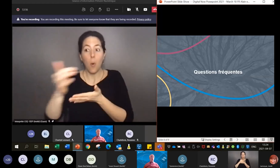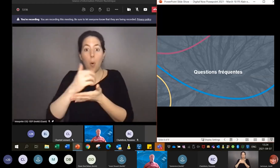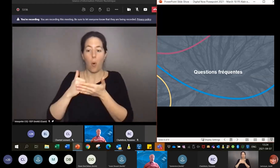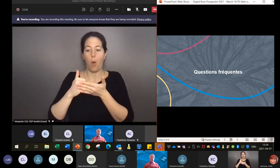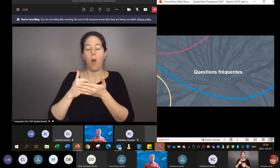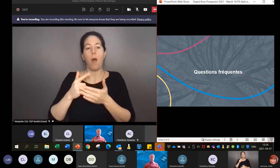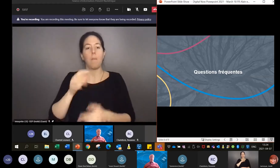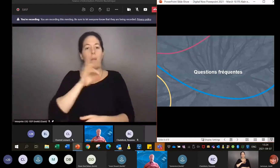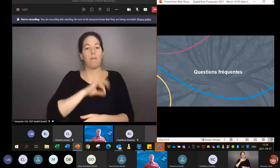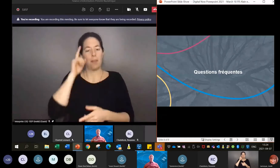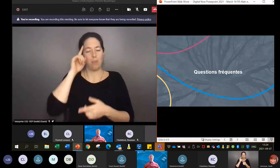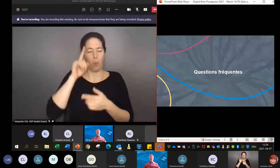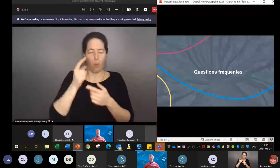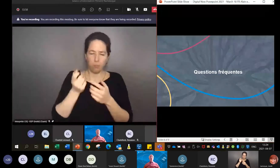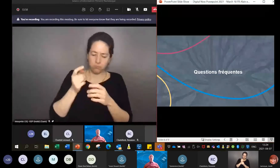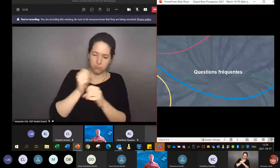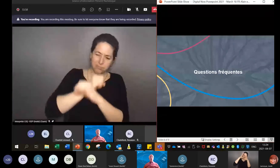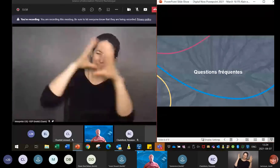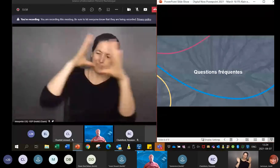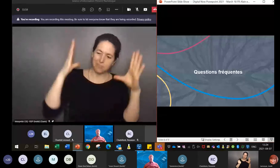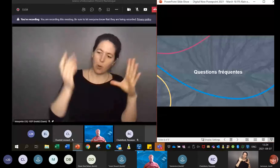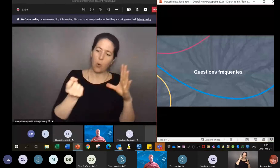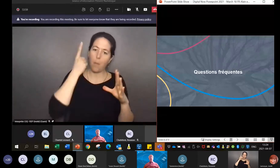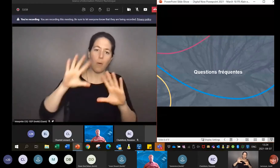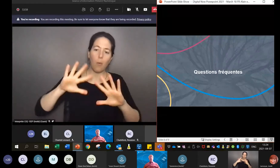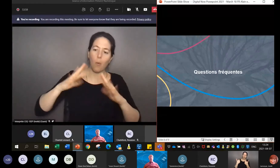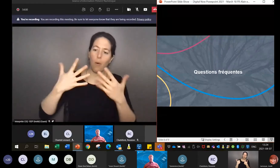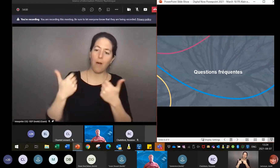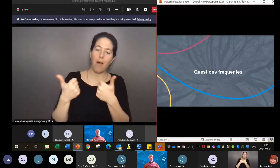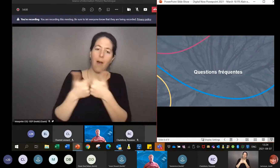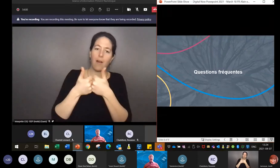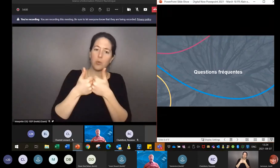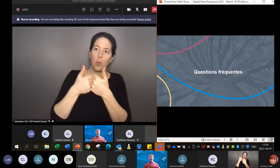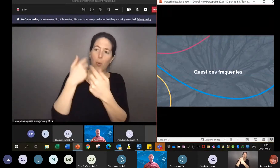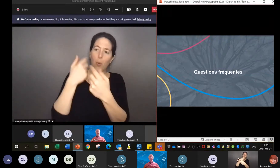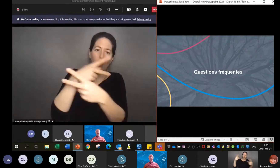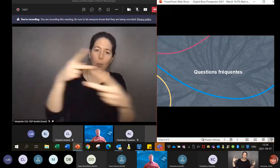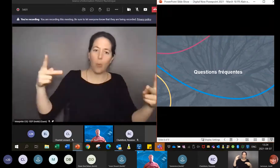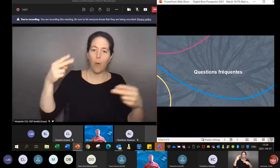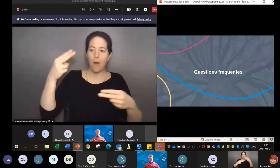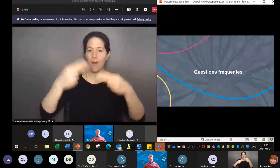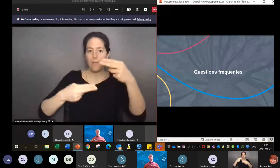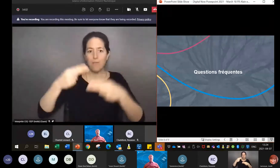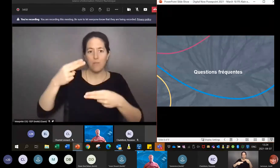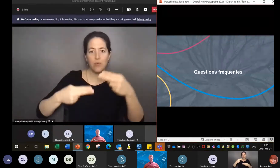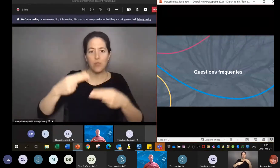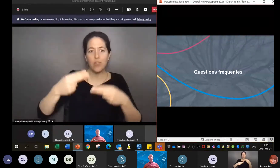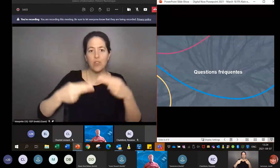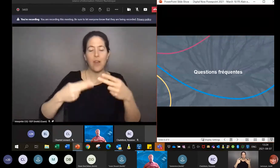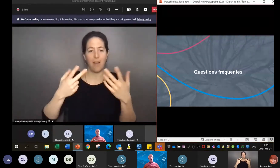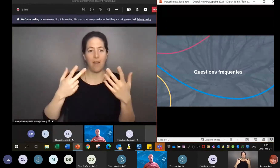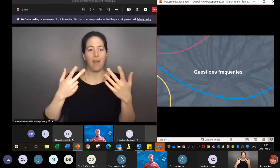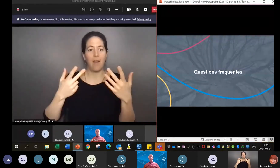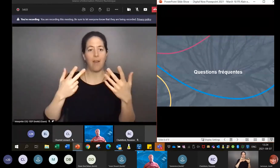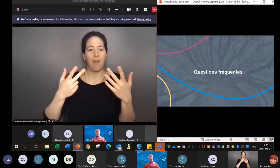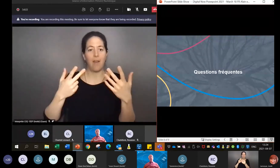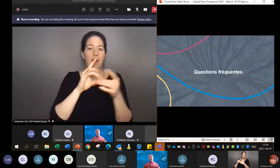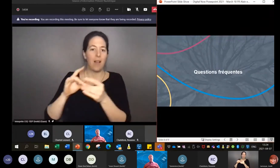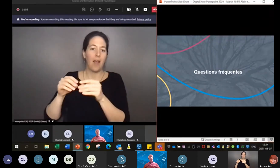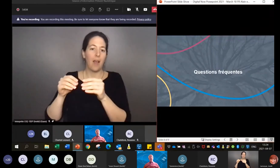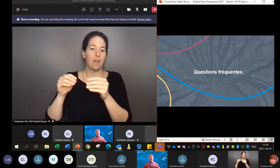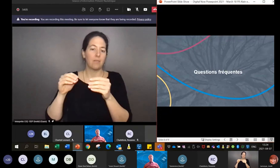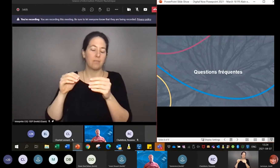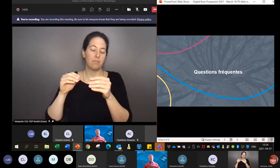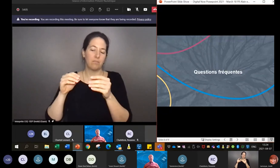comprendre les enjeux budgétaires